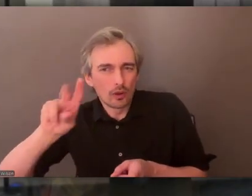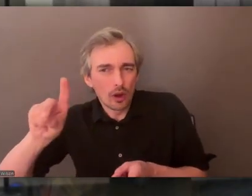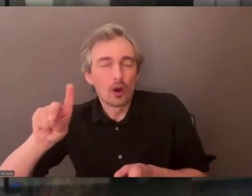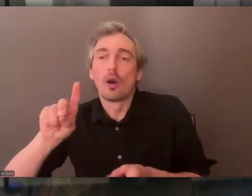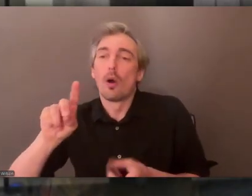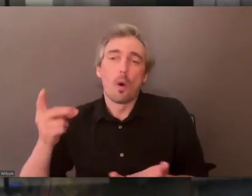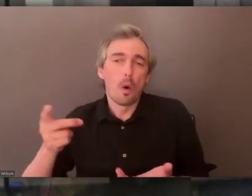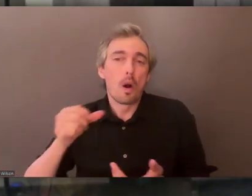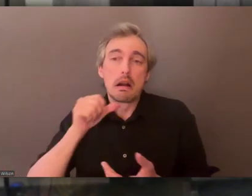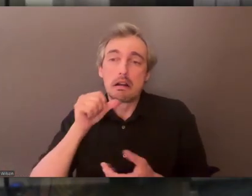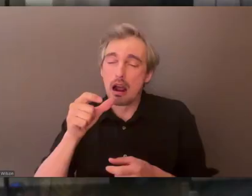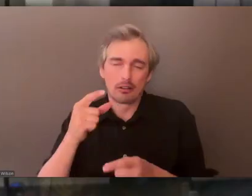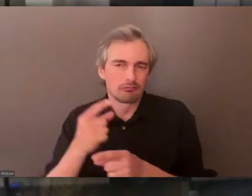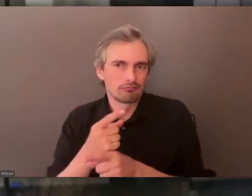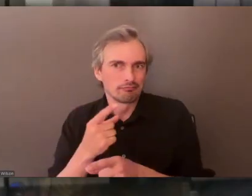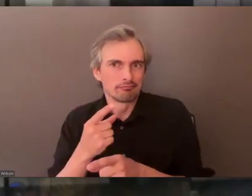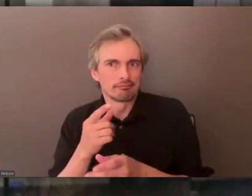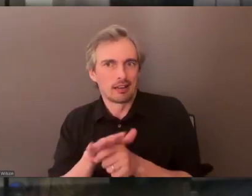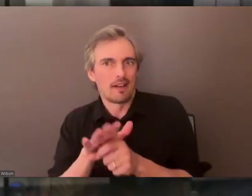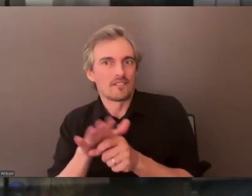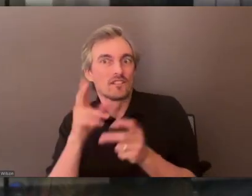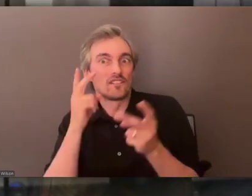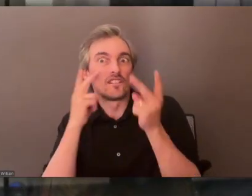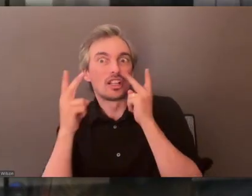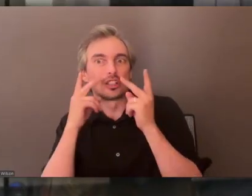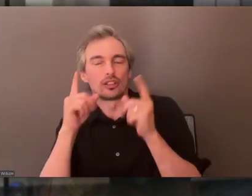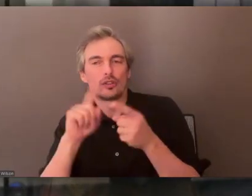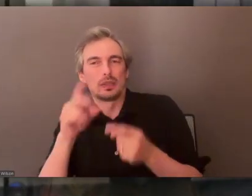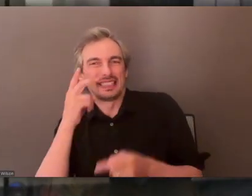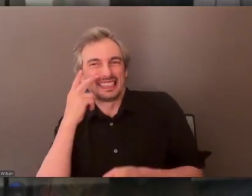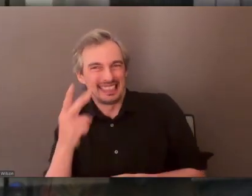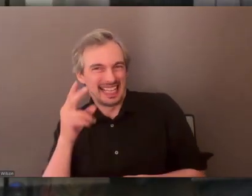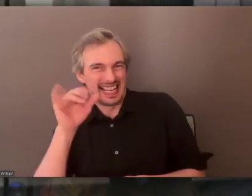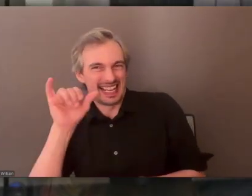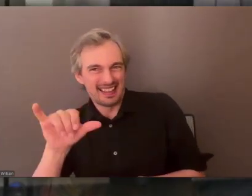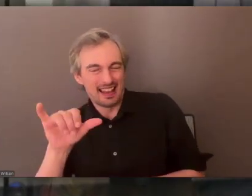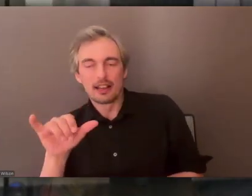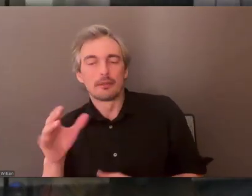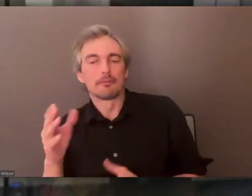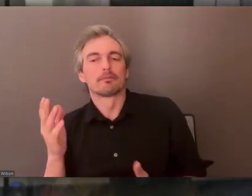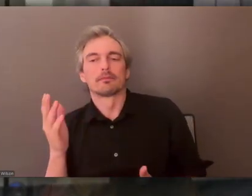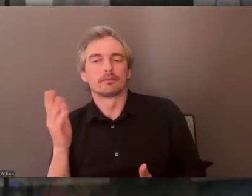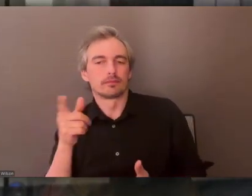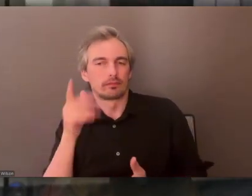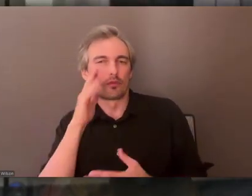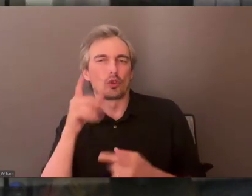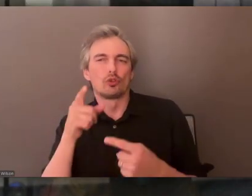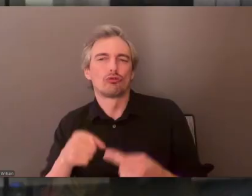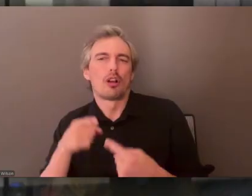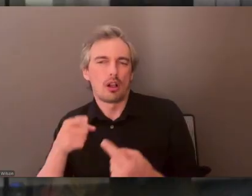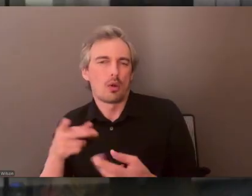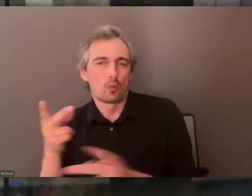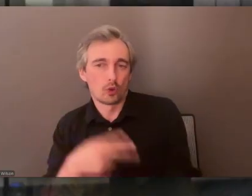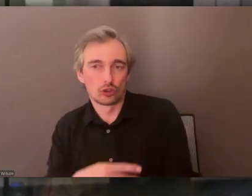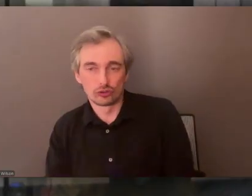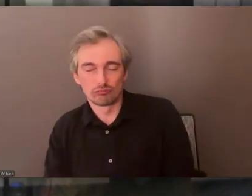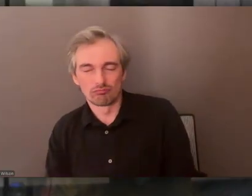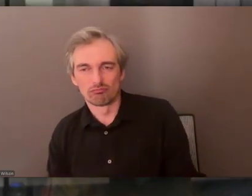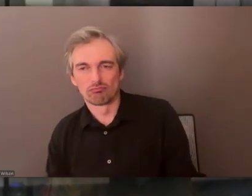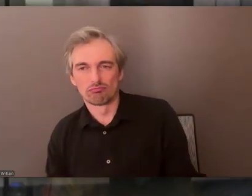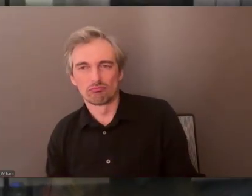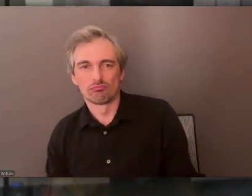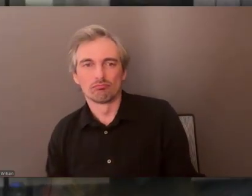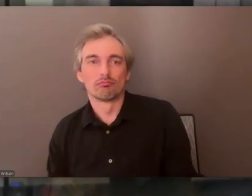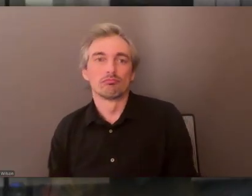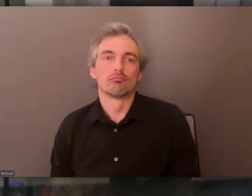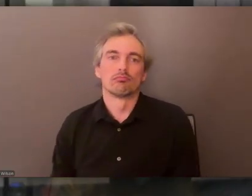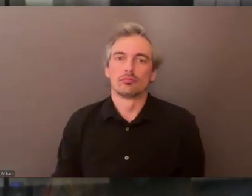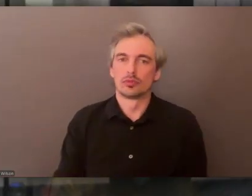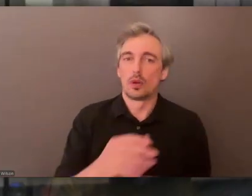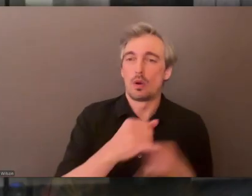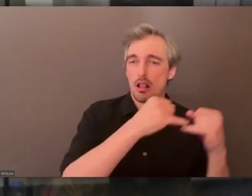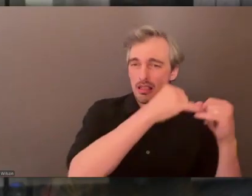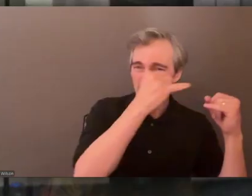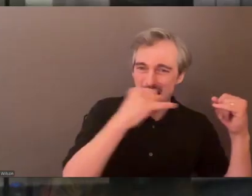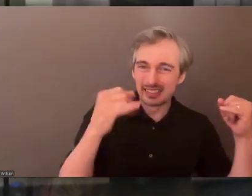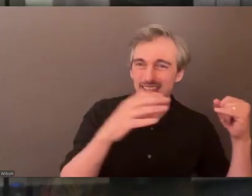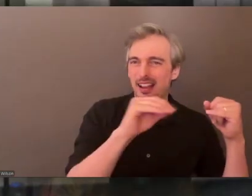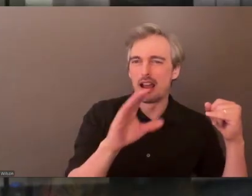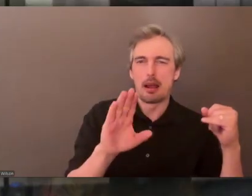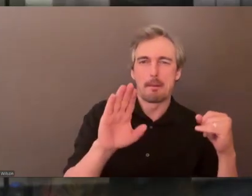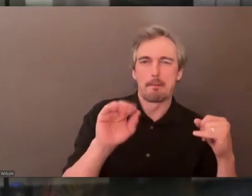それらはそれほど刺激的ではありませんが、説得力のあるスト ーリ ーを伝えるとき に、棒グラフのすべての要素を読むことを強制せず、伝えたいポイントに焦点を当ててい